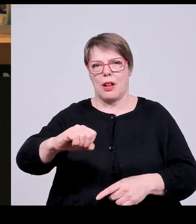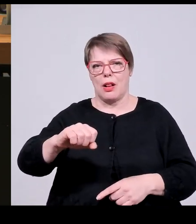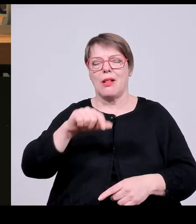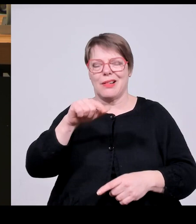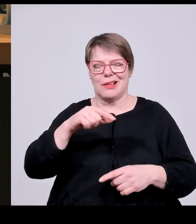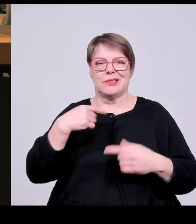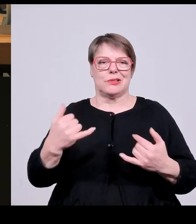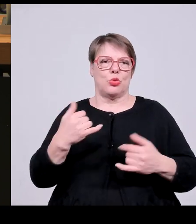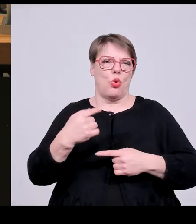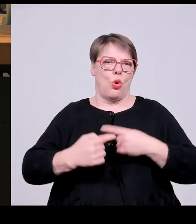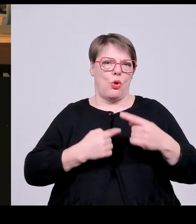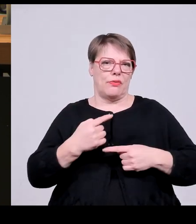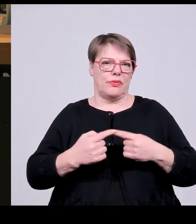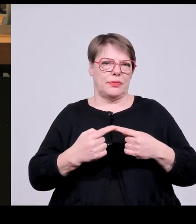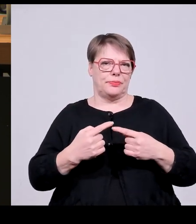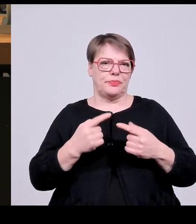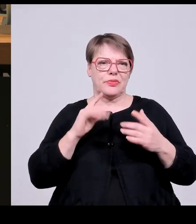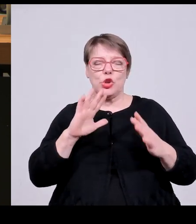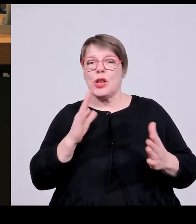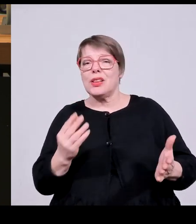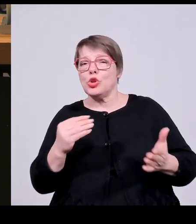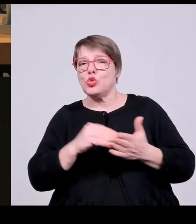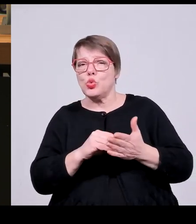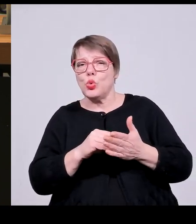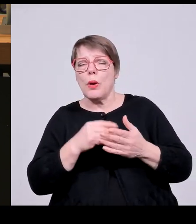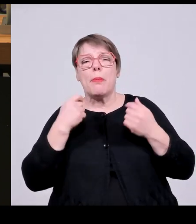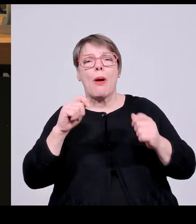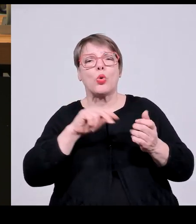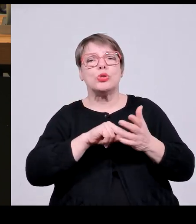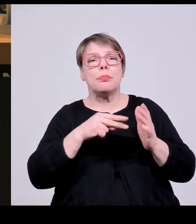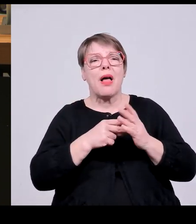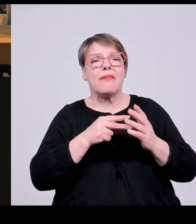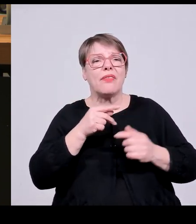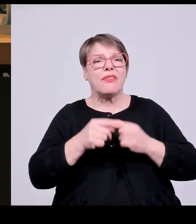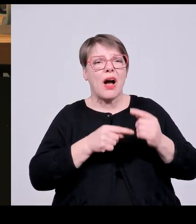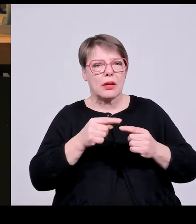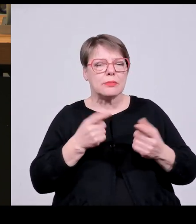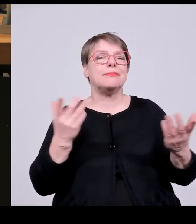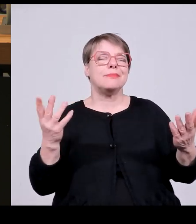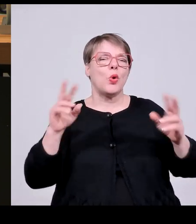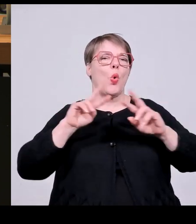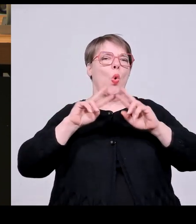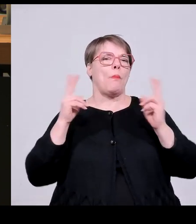Umweltverträglichkeitsprüfung. Aber, dass Sie die Ganze entfallen lassen wollen, das kann doch nicht Ihr ernst sein als FDP.